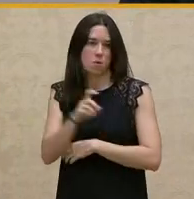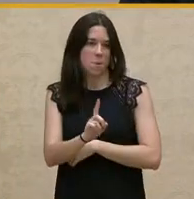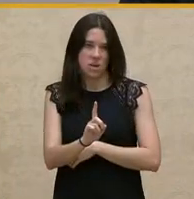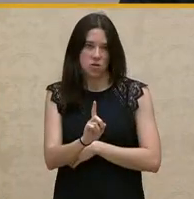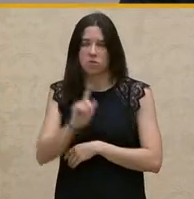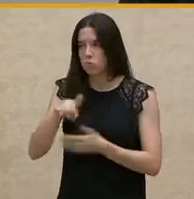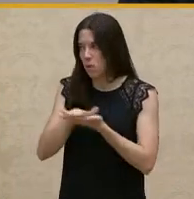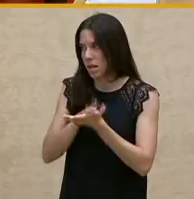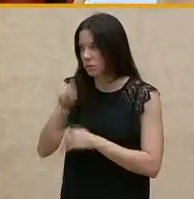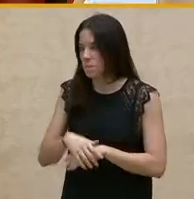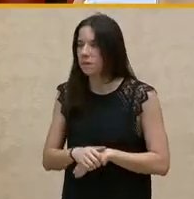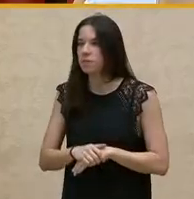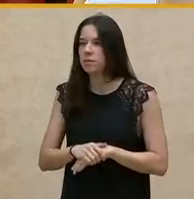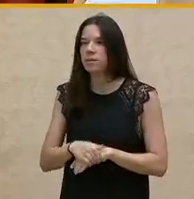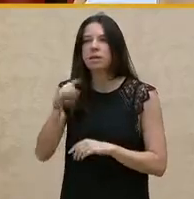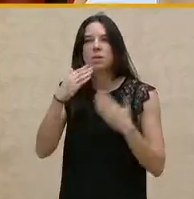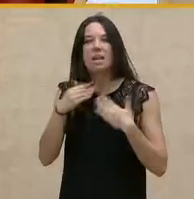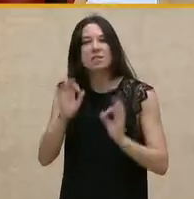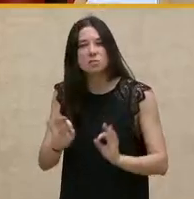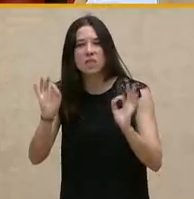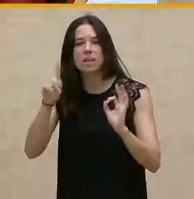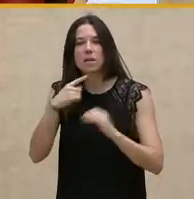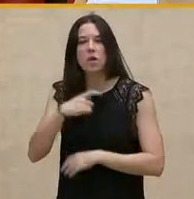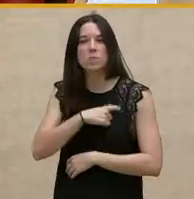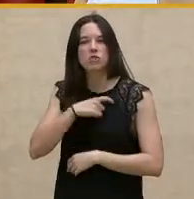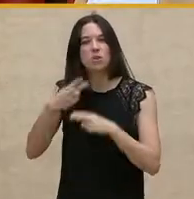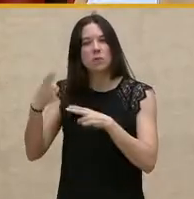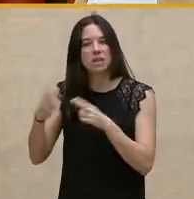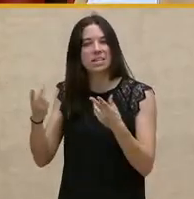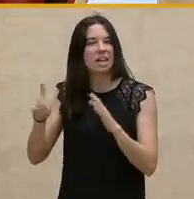tarde. Gracias en especial a la Comisión de Políticas Integrales de la Discapacidad,